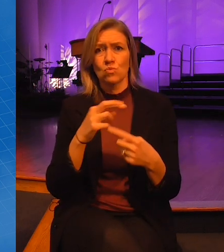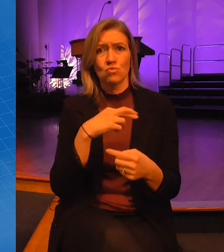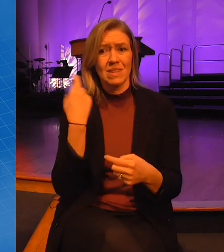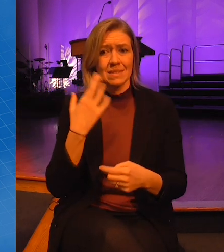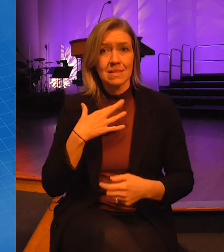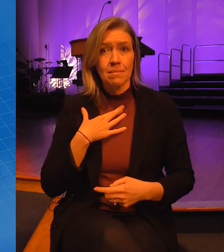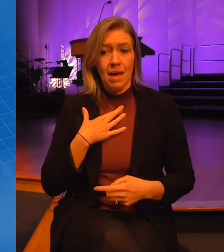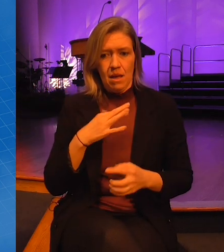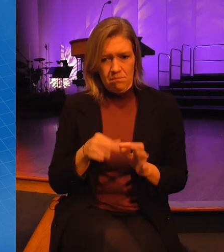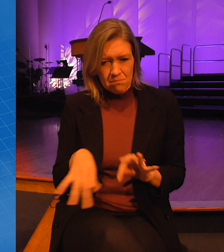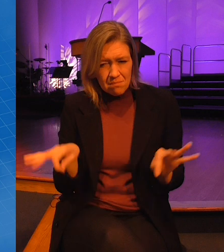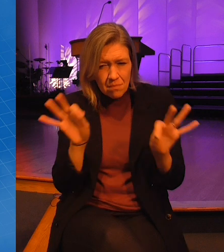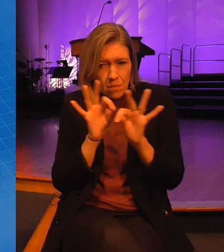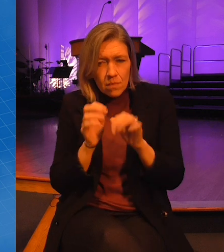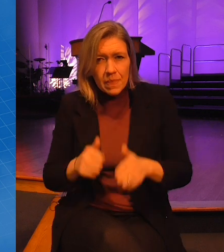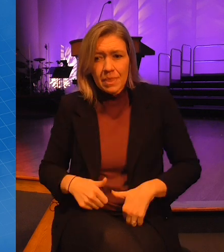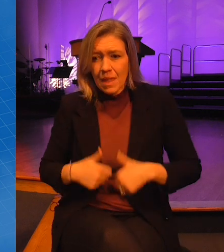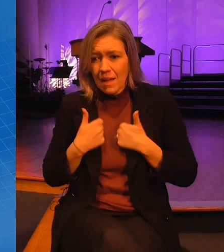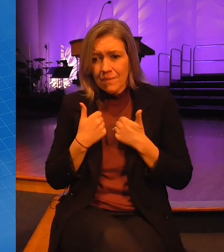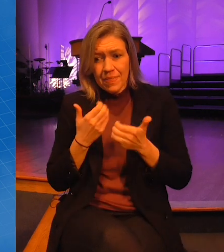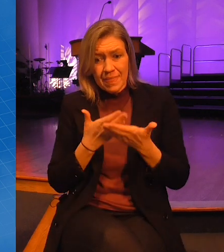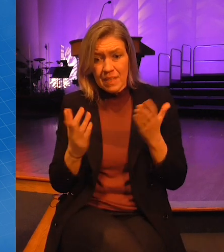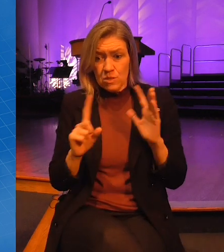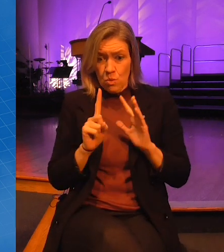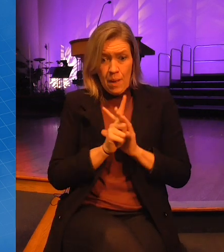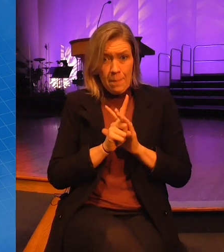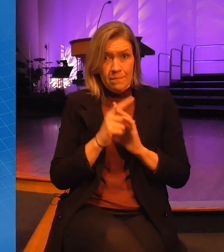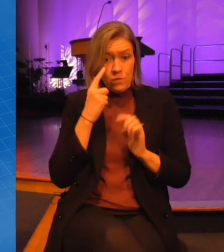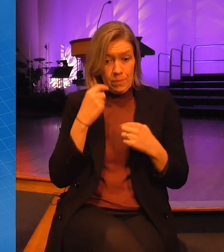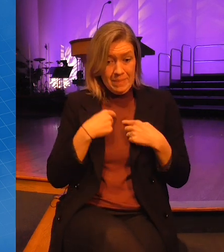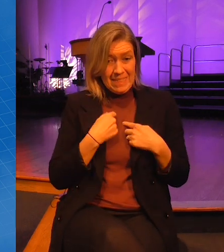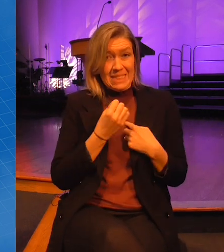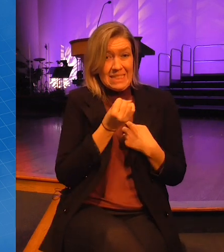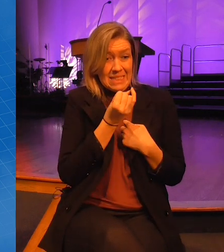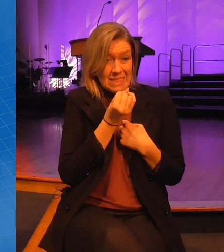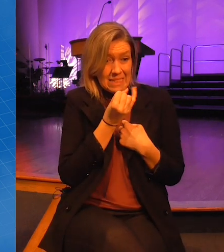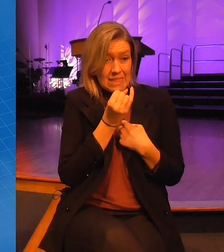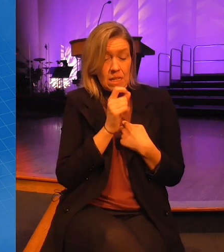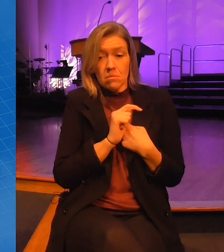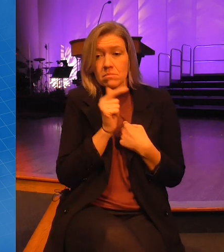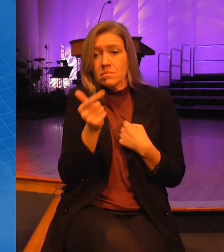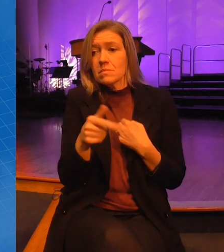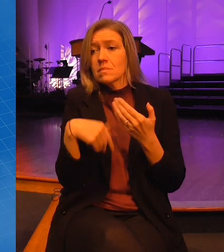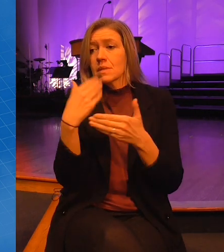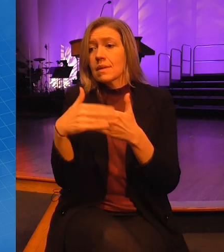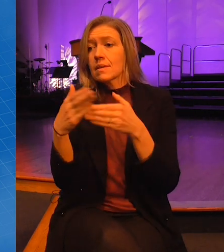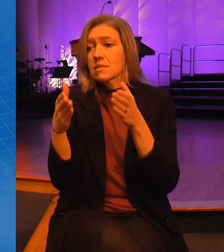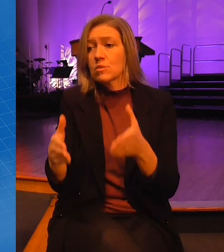a mí como semilla pase a la siguiente como Flor y lo que vino a mí como Flor continúe como